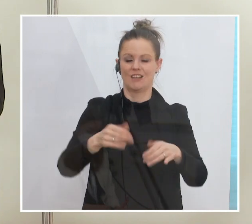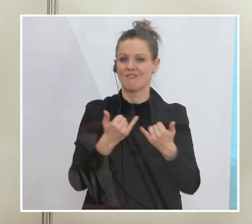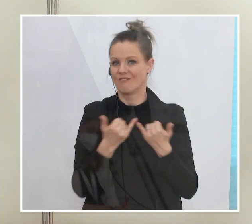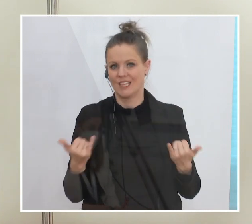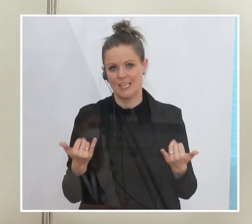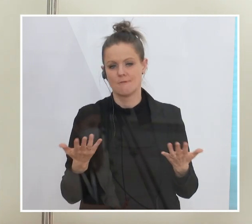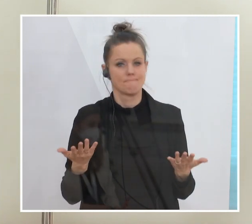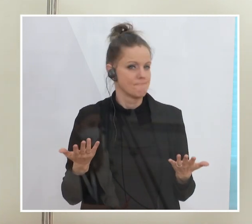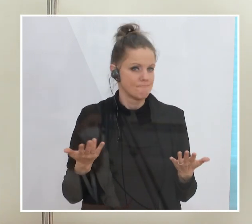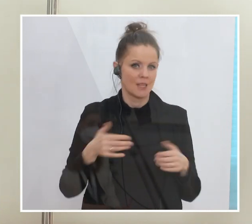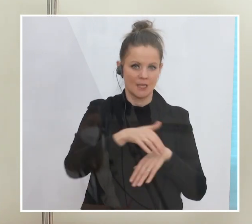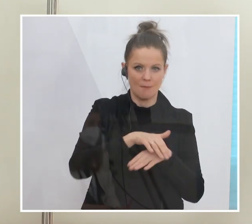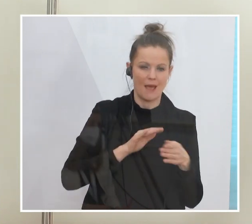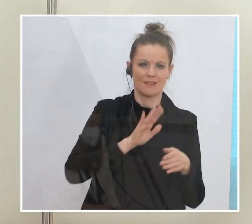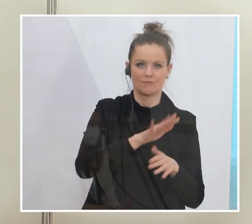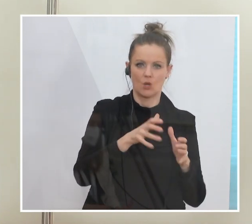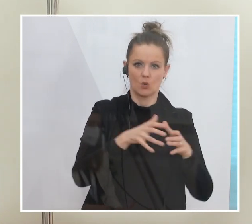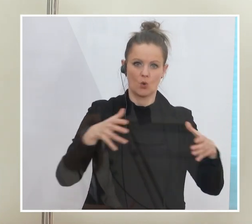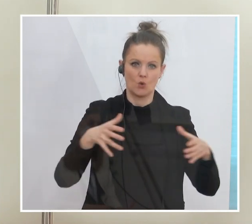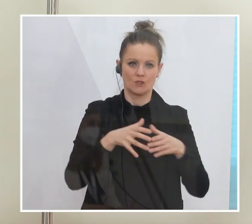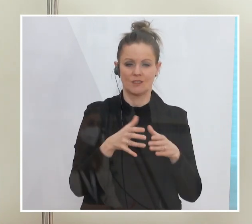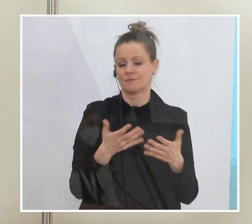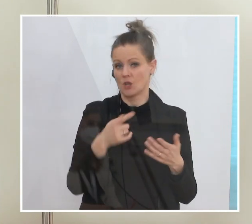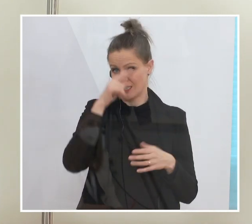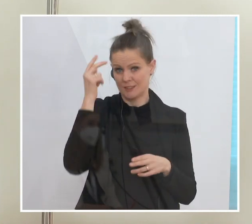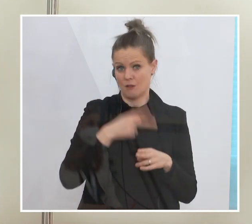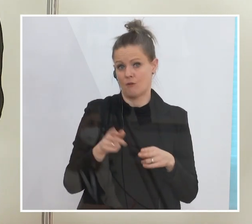Größe von Gemeinden ist es mit Sicherheit sinnvoll, und so ist es ja auch vereinbart.